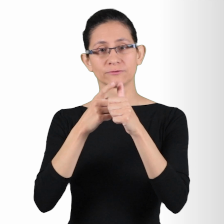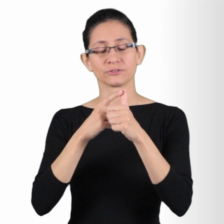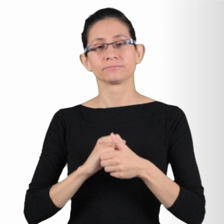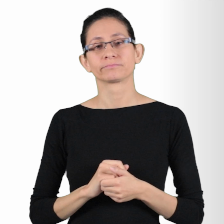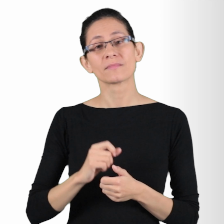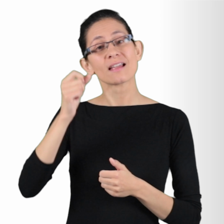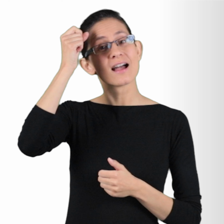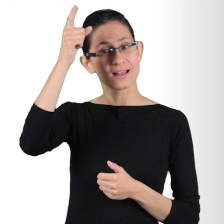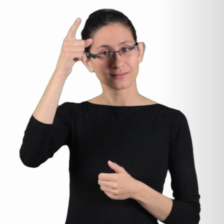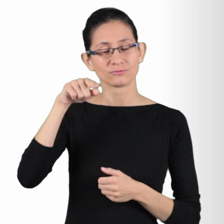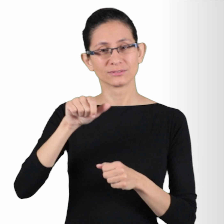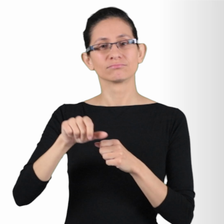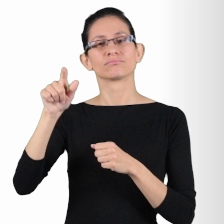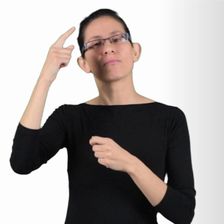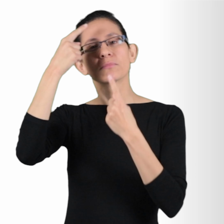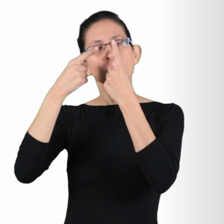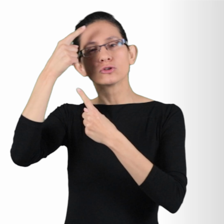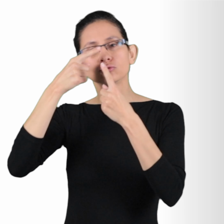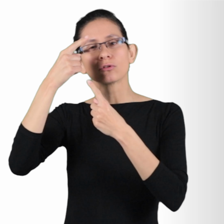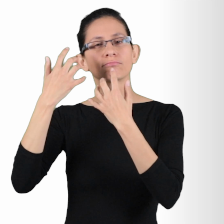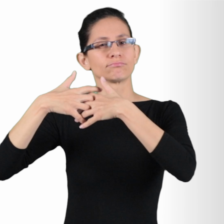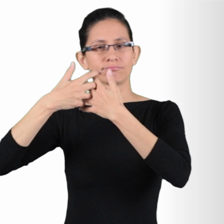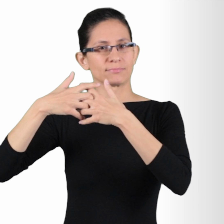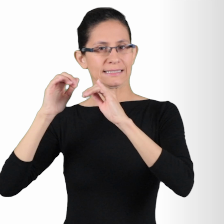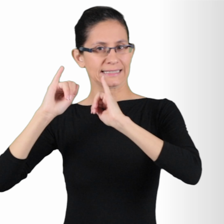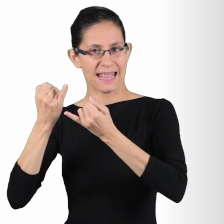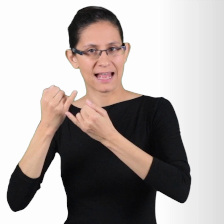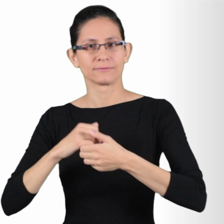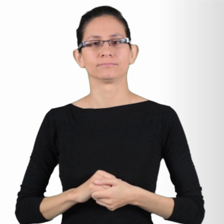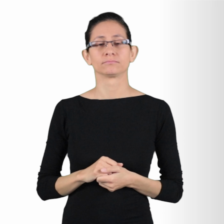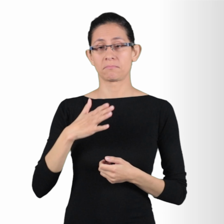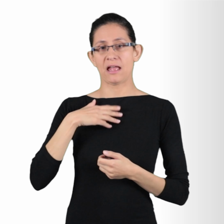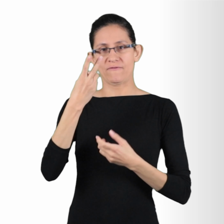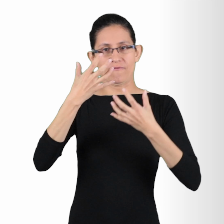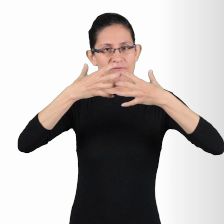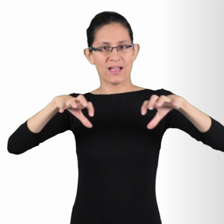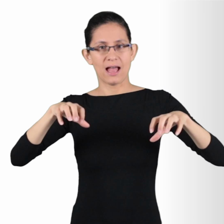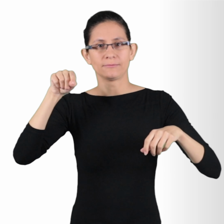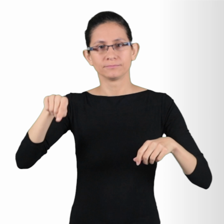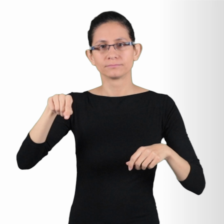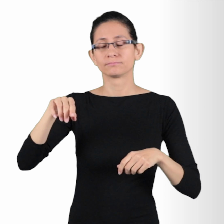Inteligencja to sprawność umysłowa, którą można podzielić na dwa obszary: